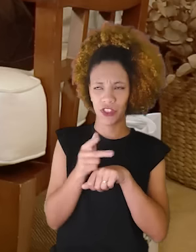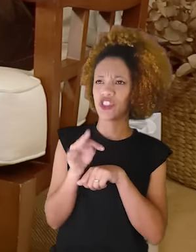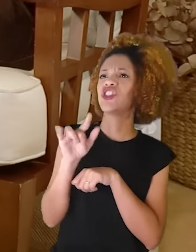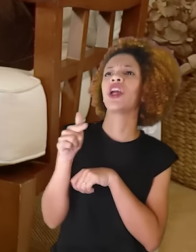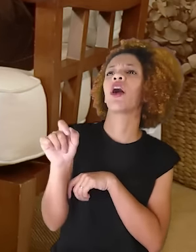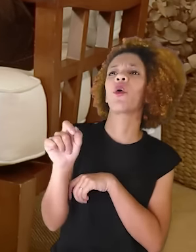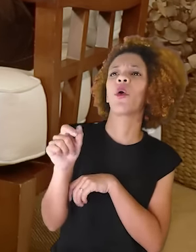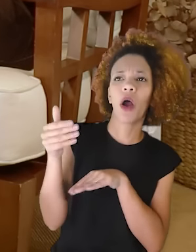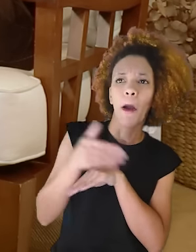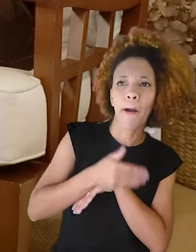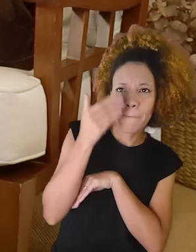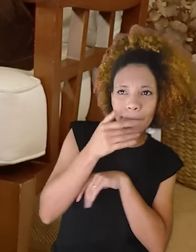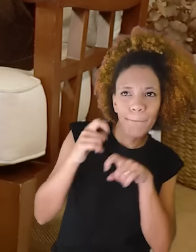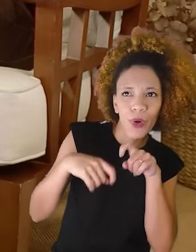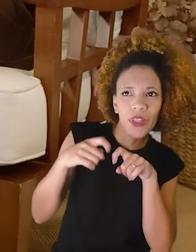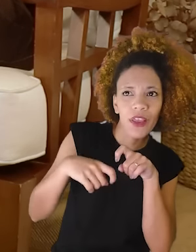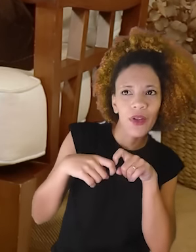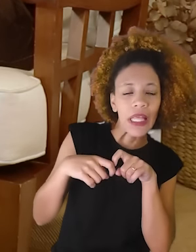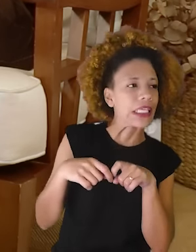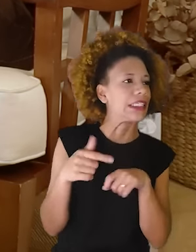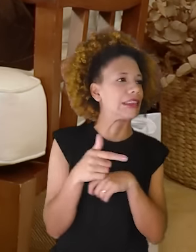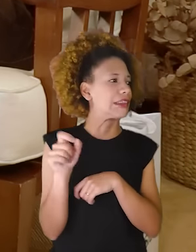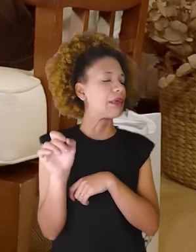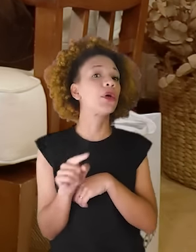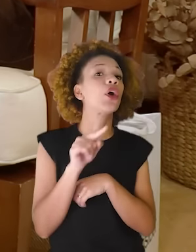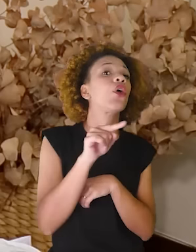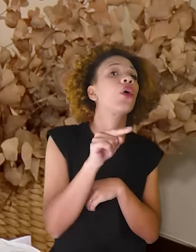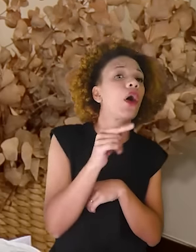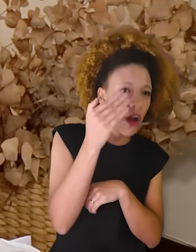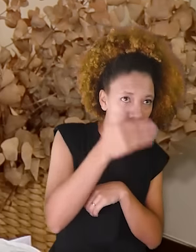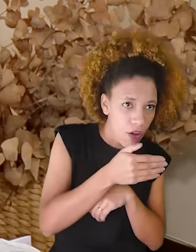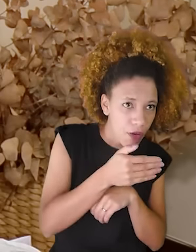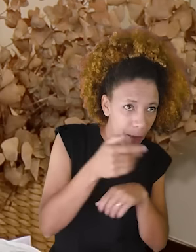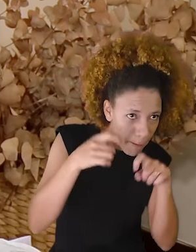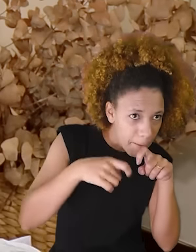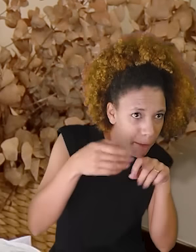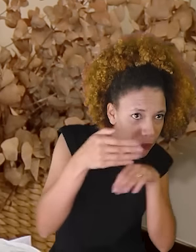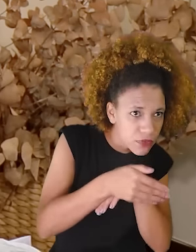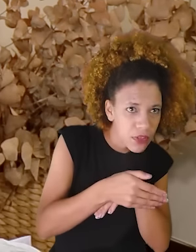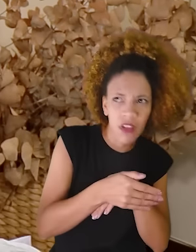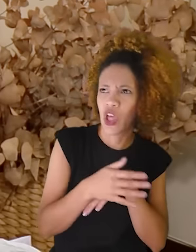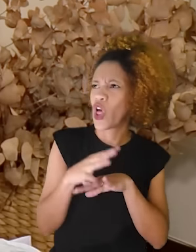já foi em [ __ ] [ __ ] Por Enquanto estamos em 100% Gustavo já foi IMP [ __ ] cara será que todo